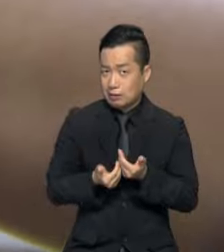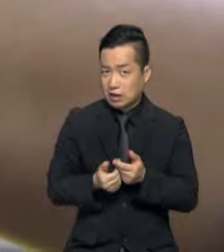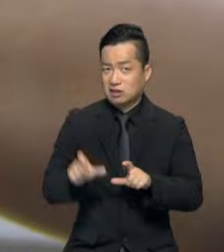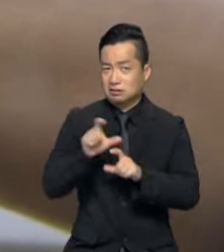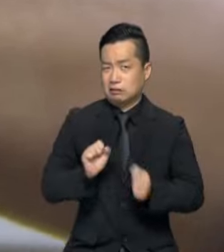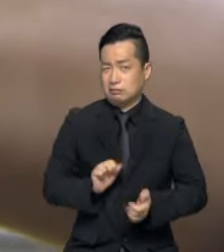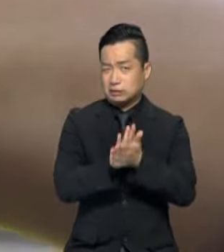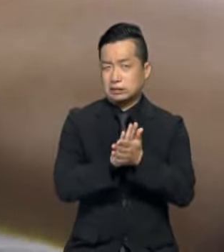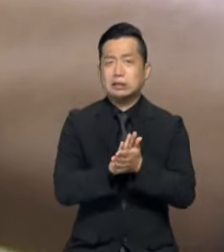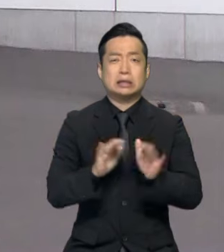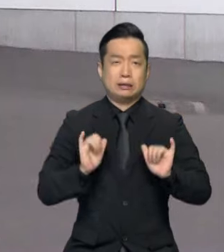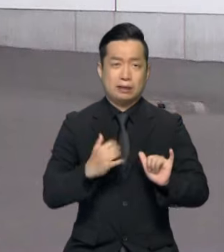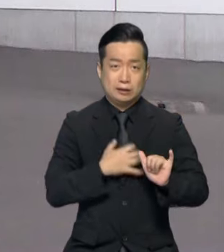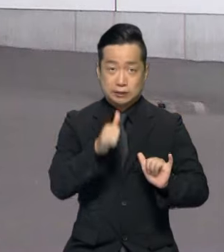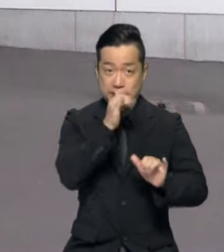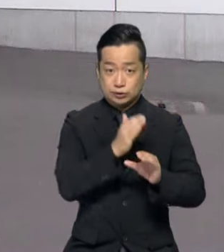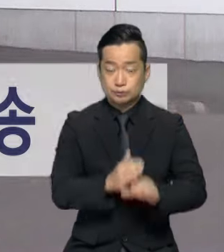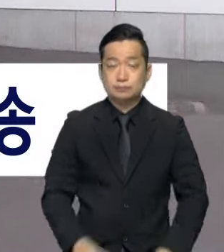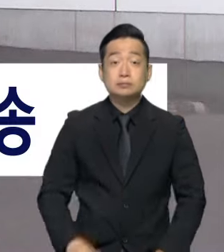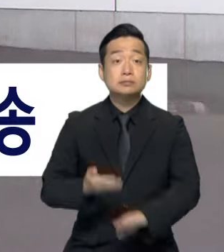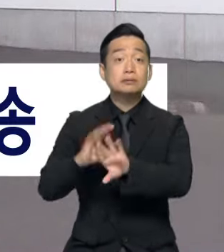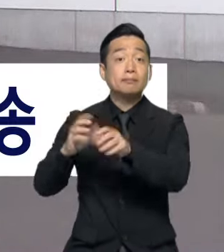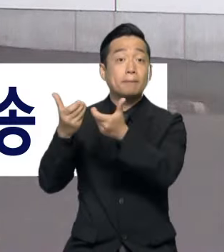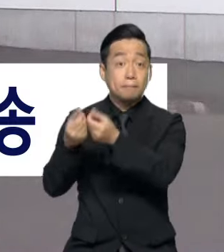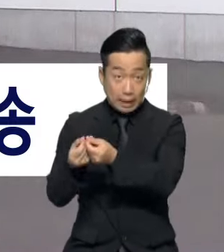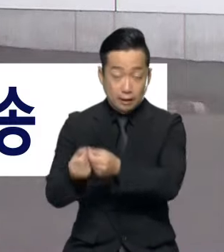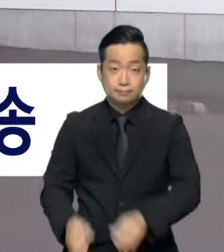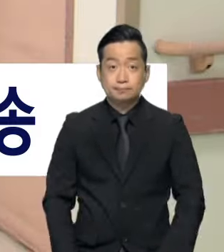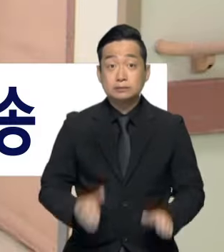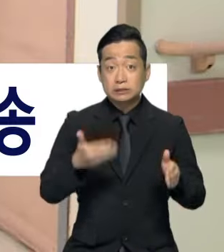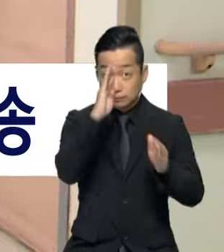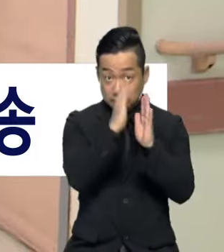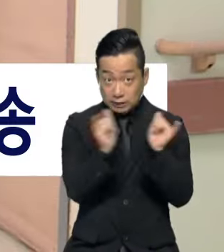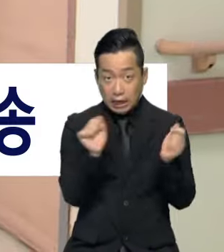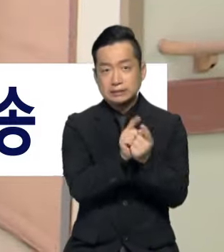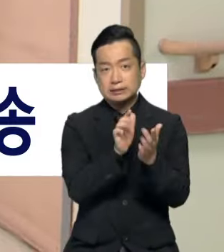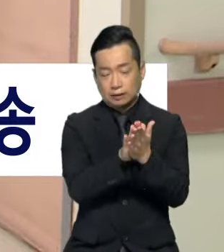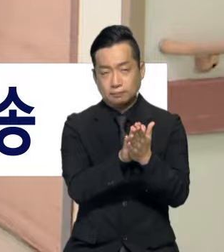있습니다. 외국 사례처럼 경증 환자는 직접 치료하고